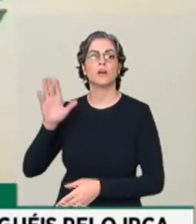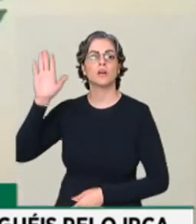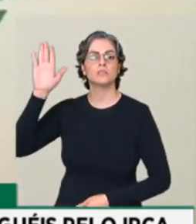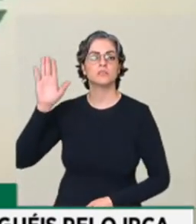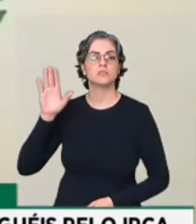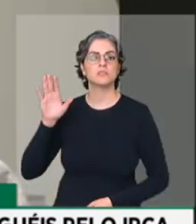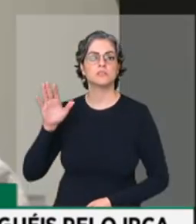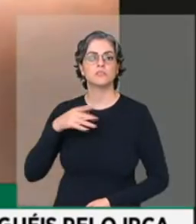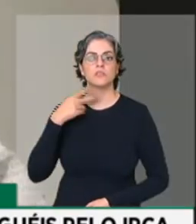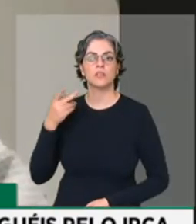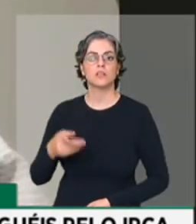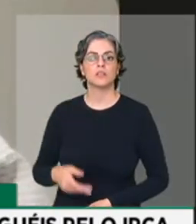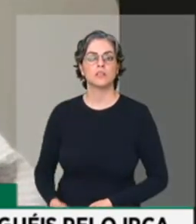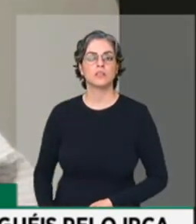QUE VOCÊ ... DESDE QUE VOCÊ